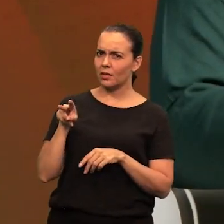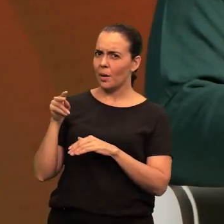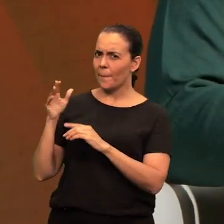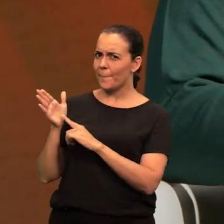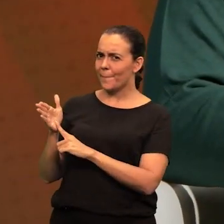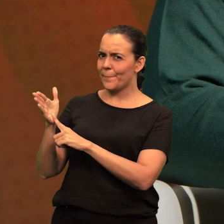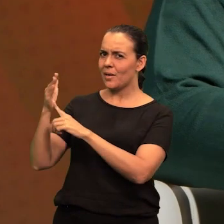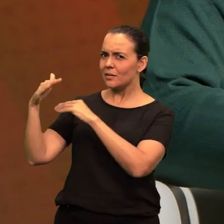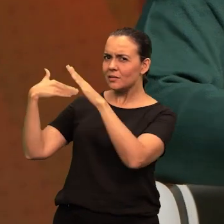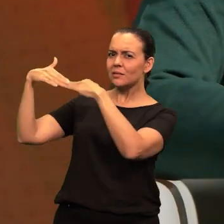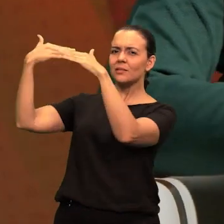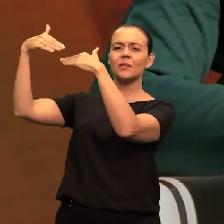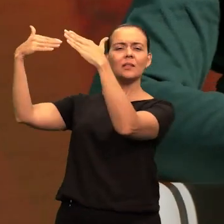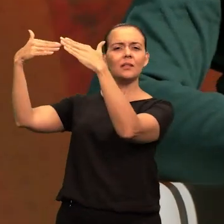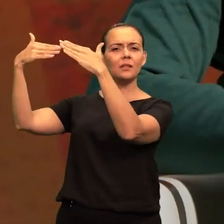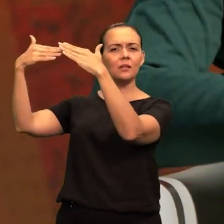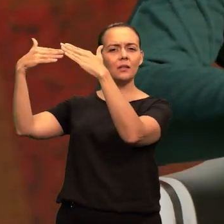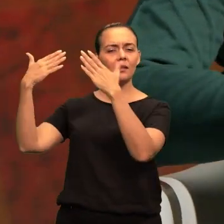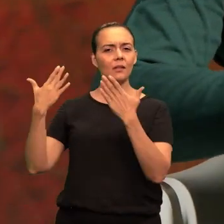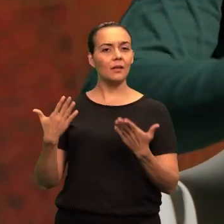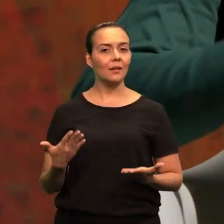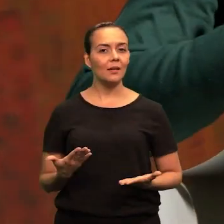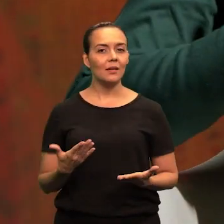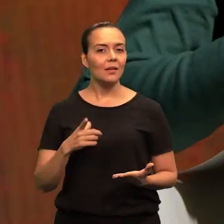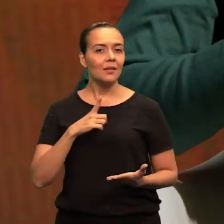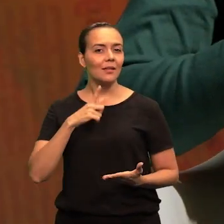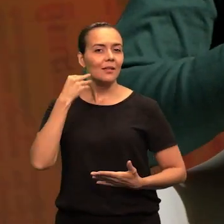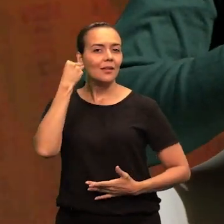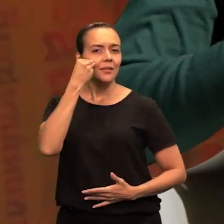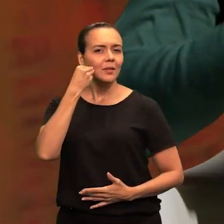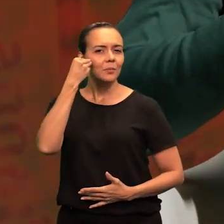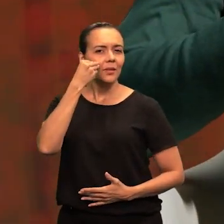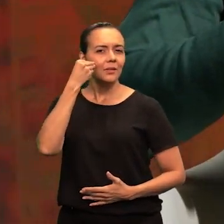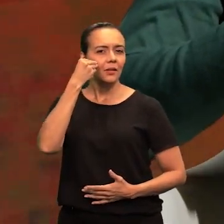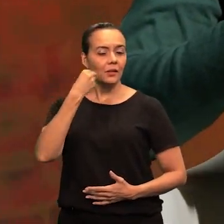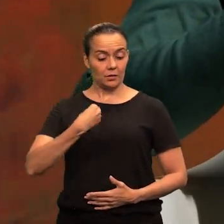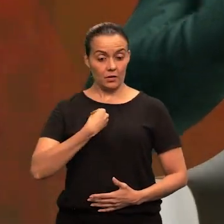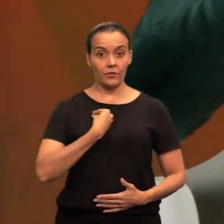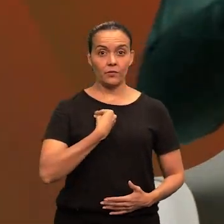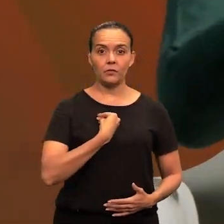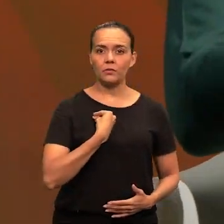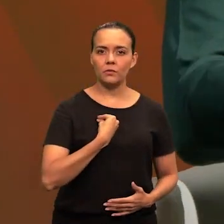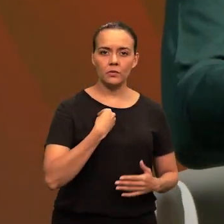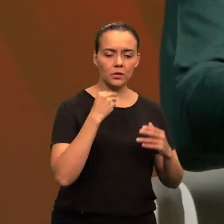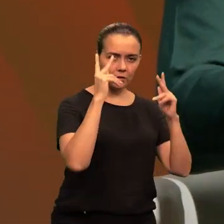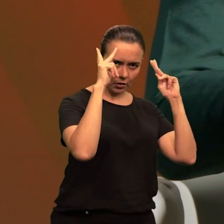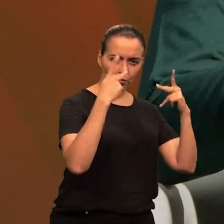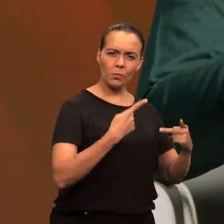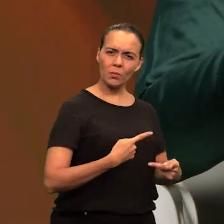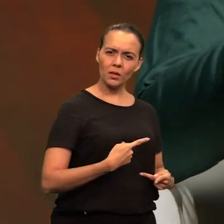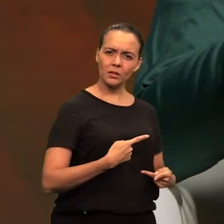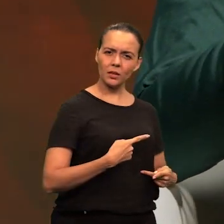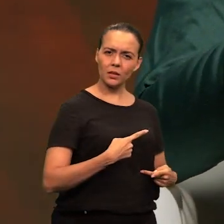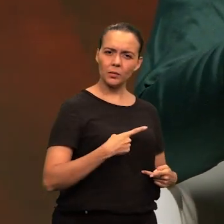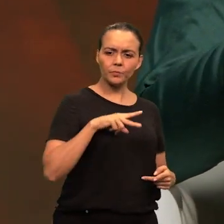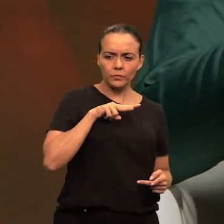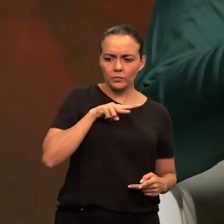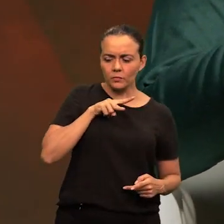Porque muitas vezes, quando colocamos ou nos contrapomos em relação às experiências humanas para a inteligência artificial,